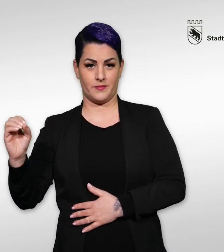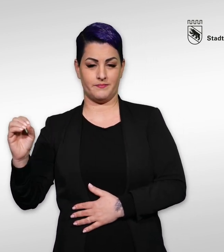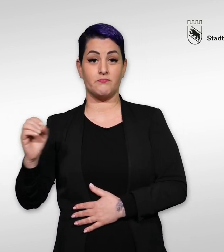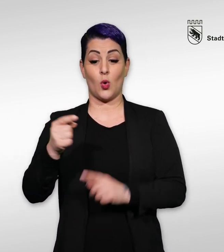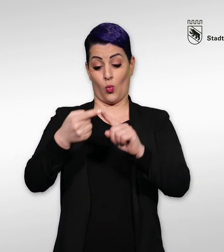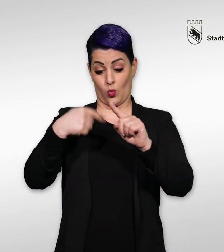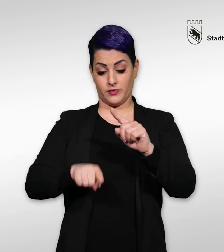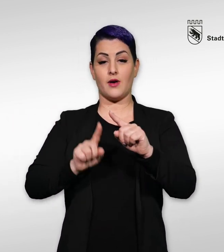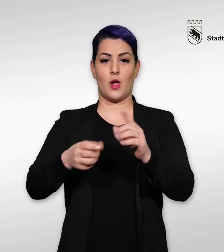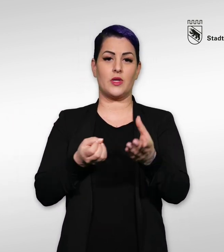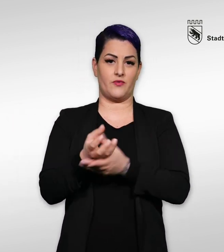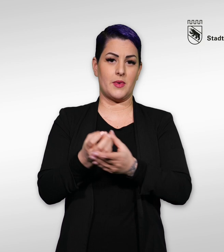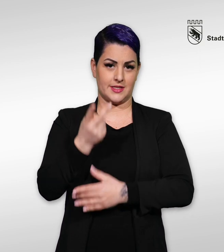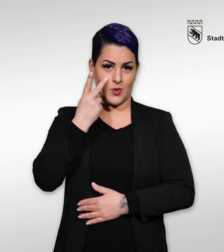Sie finden diese Informationen unter diesem Video.